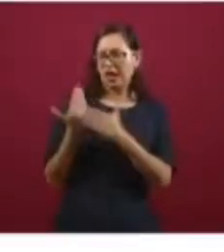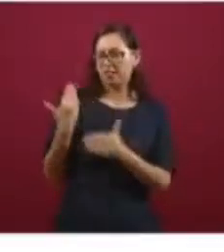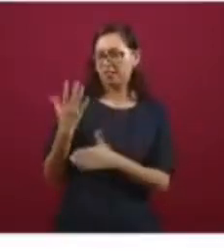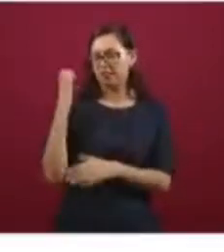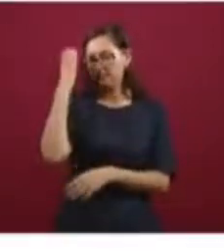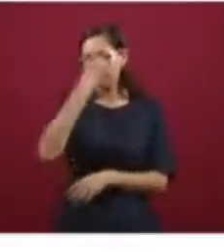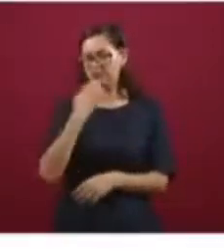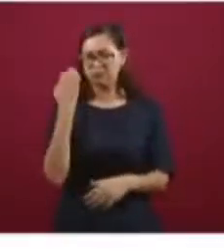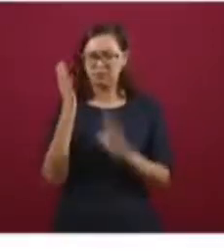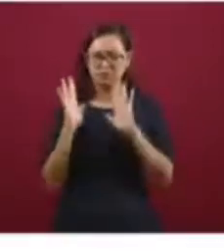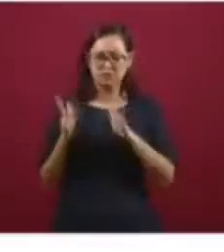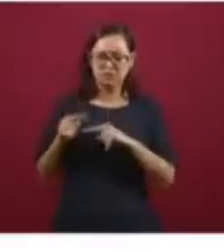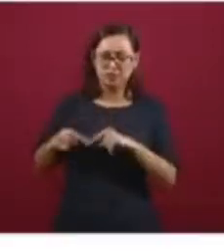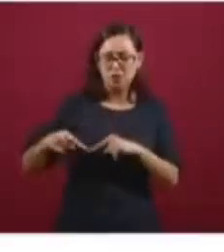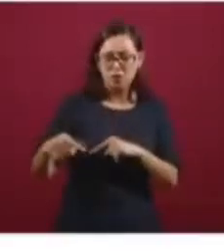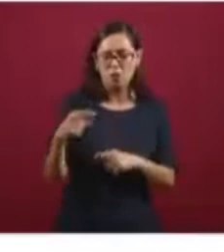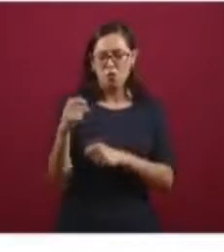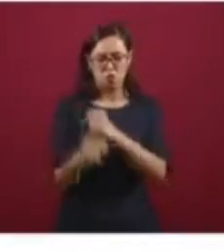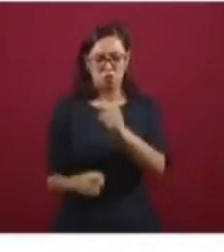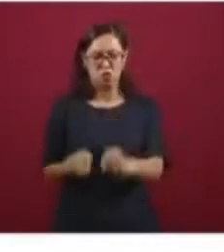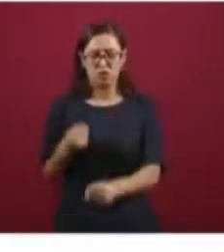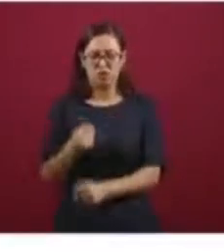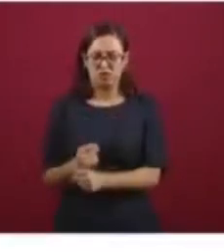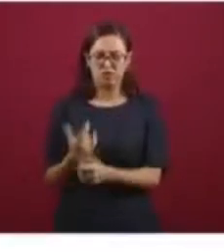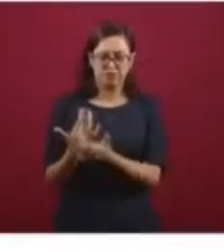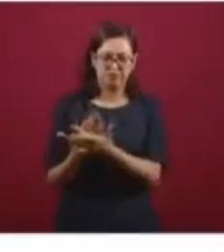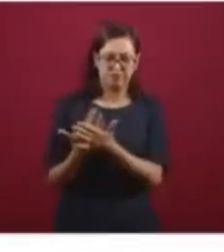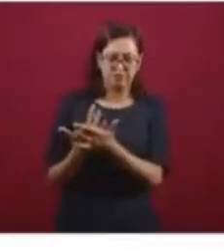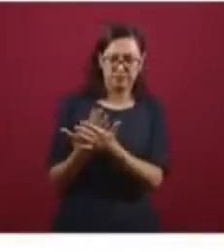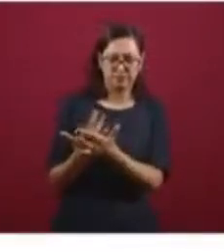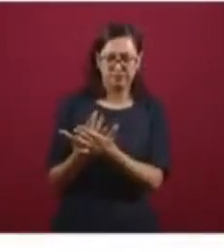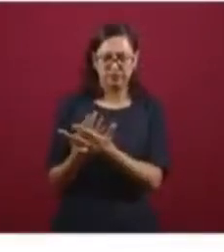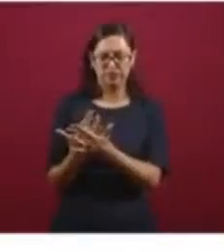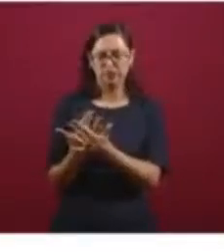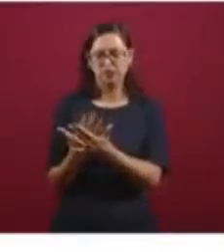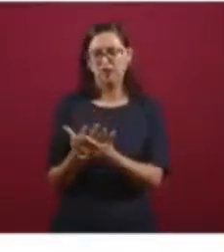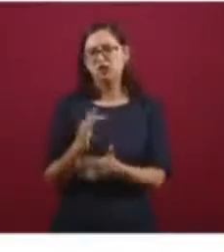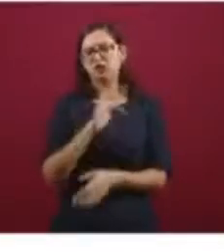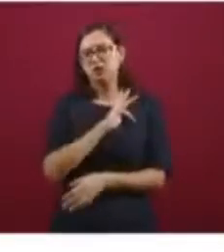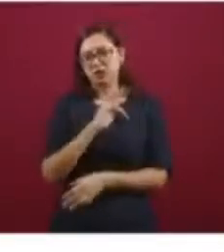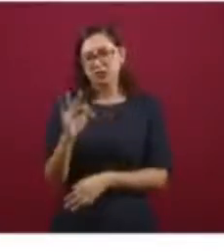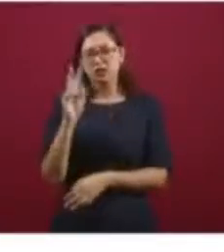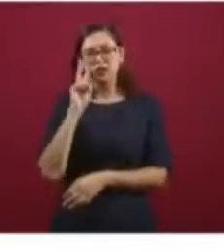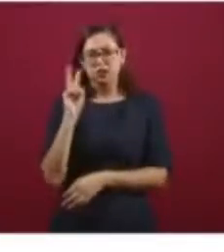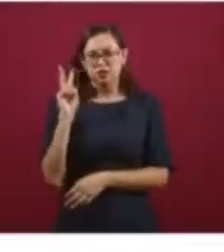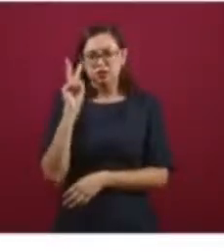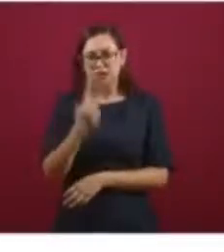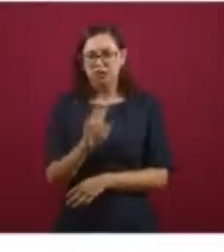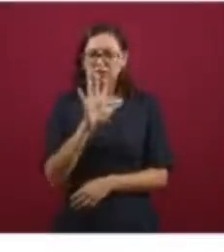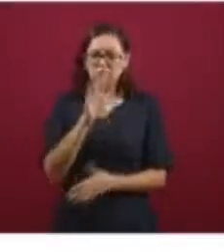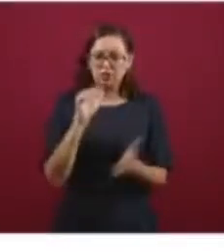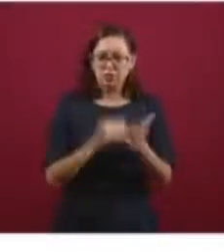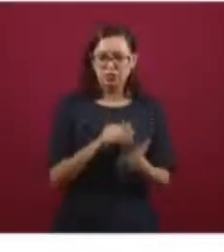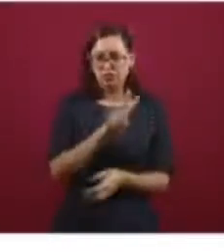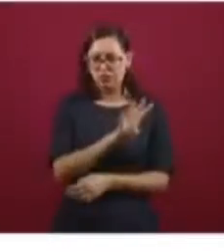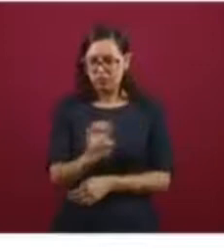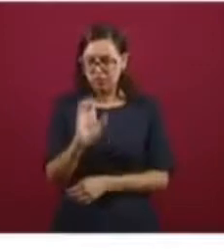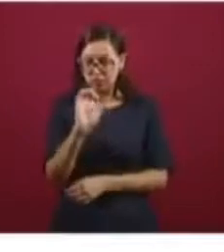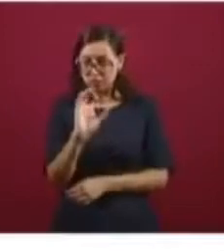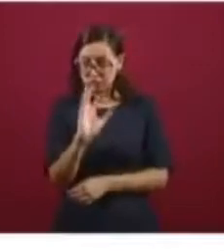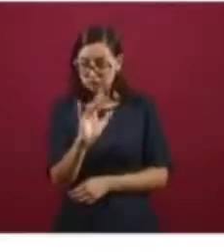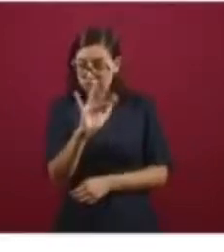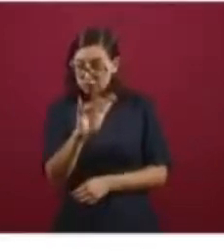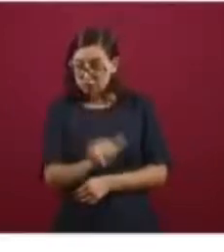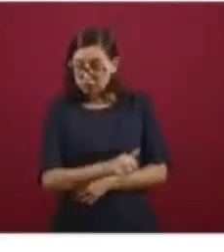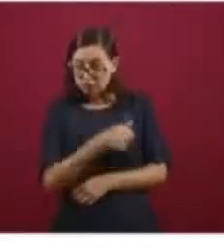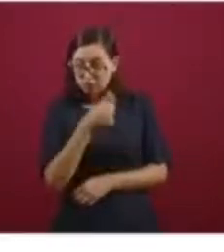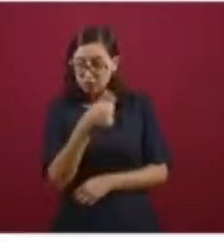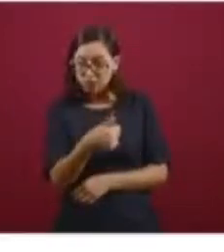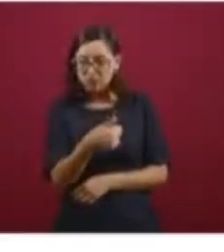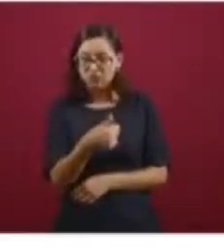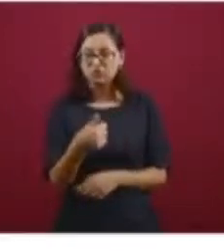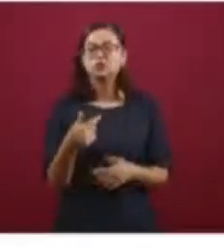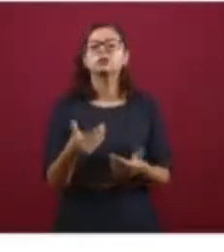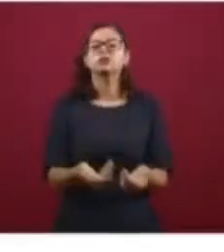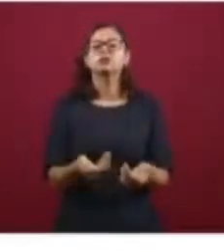Entonces, tenemos el avance que se ve en la gráfica de cinco 456 y nos restan todavía